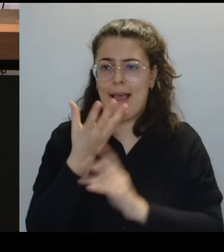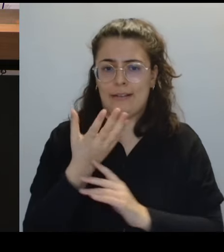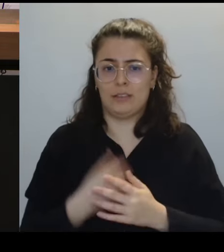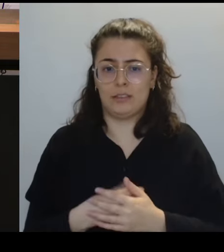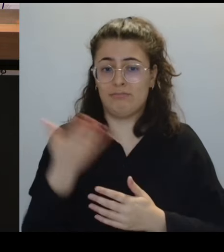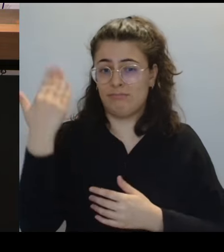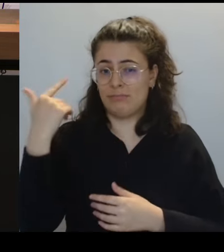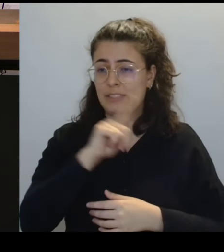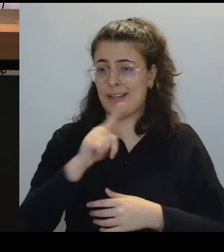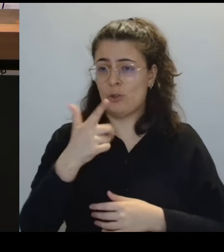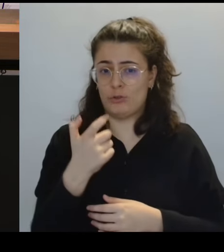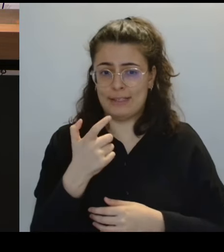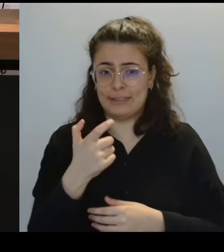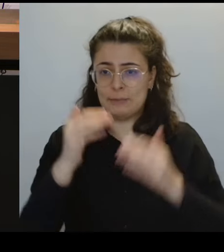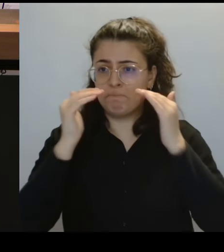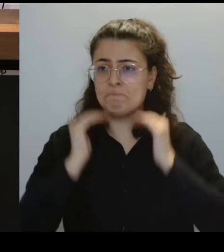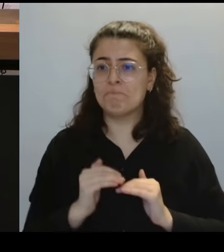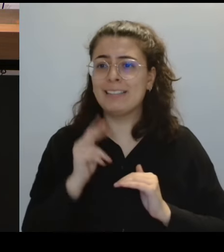Ich würde mich über mehr Ruhe freuen.